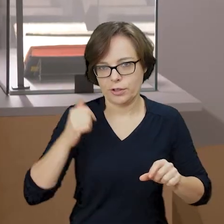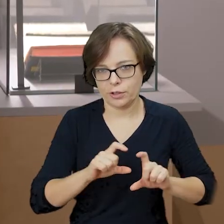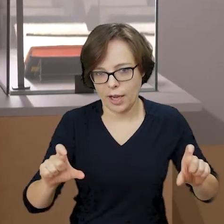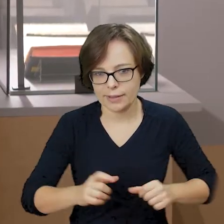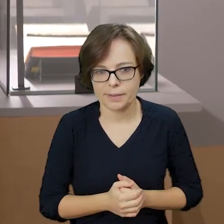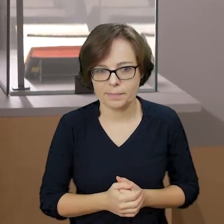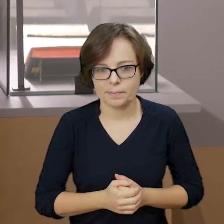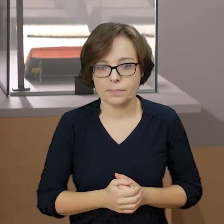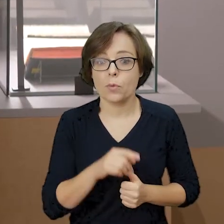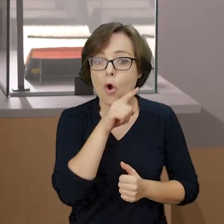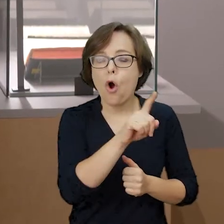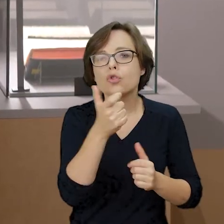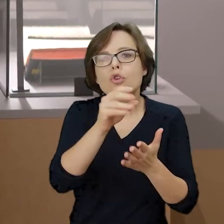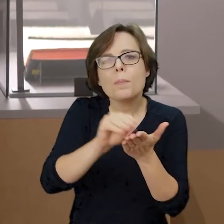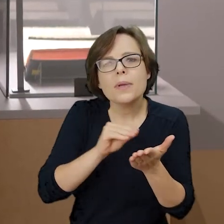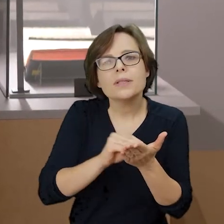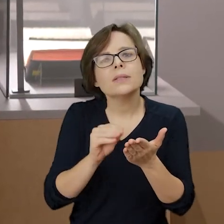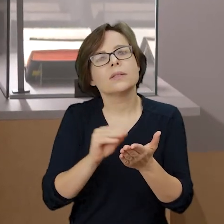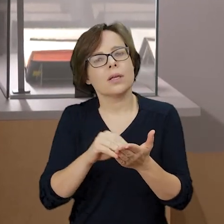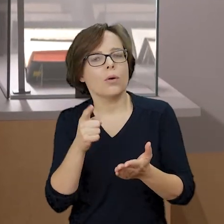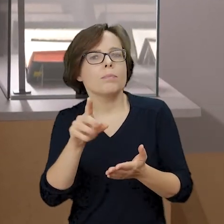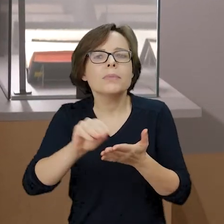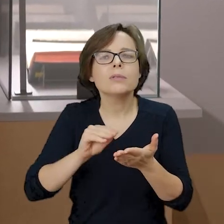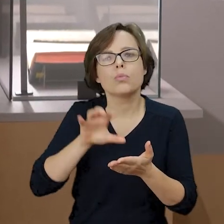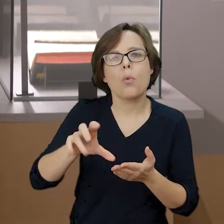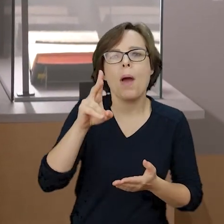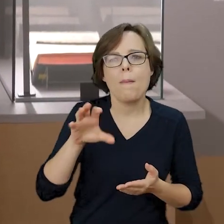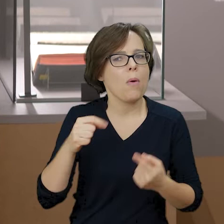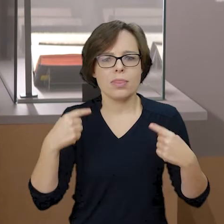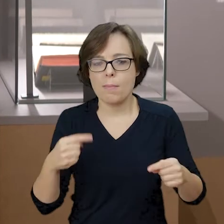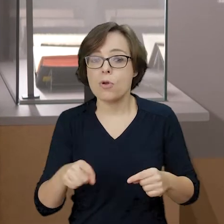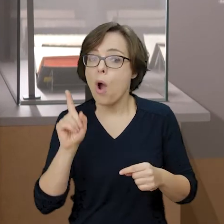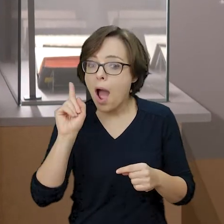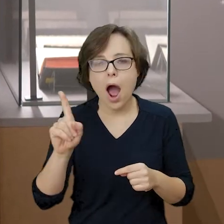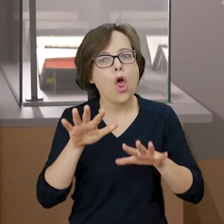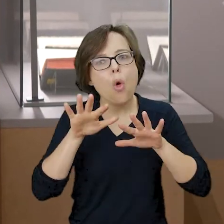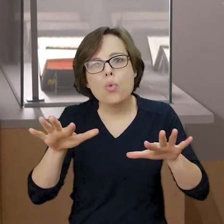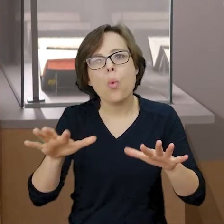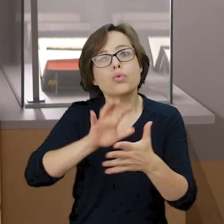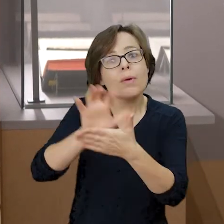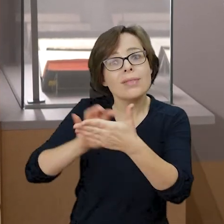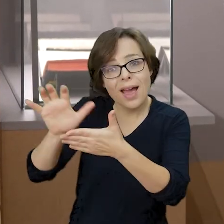Choć nie napisał żadnego pisma kabalistycznego, wiele z nich opatrzył swoim komentarzem.